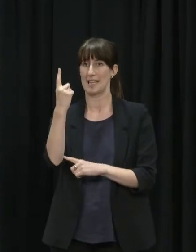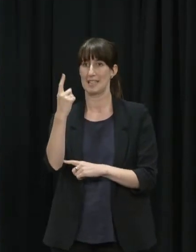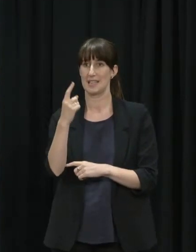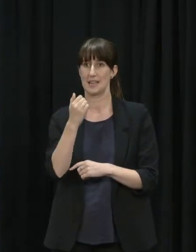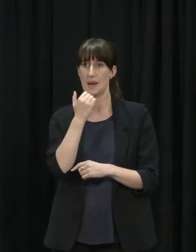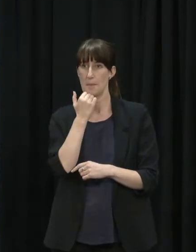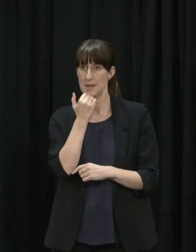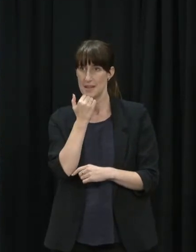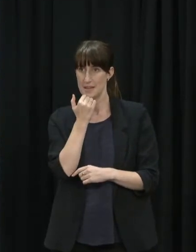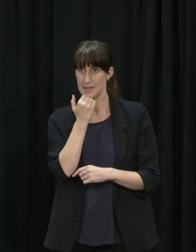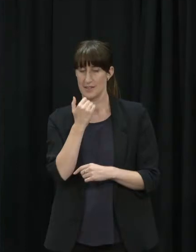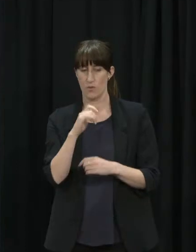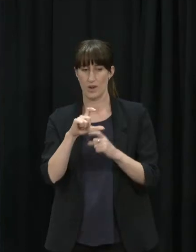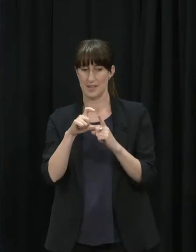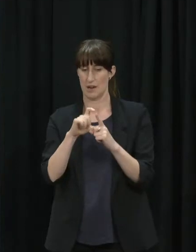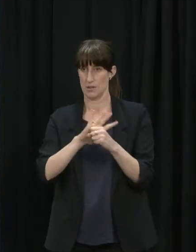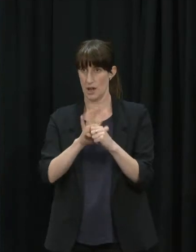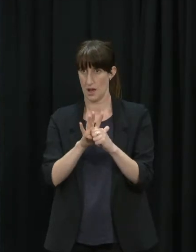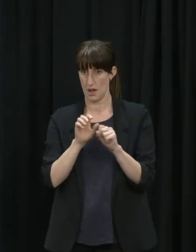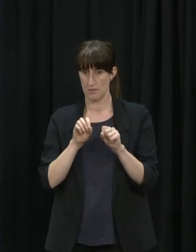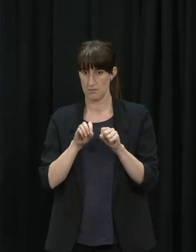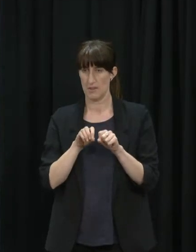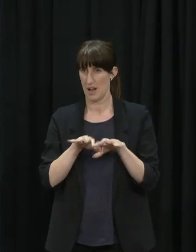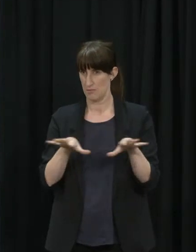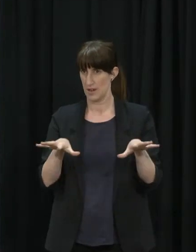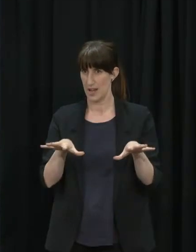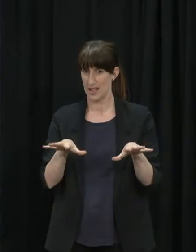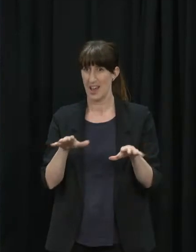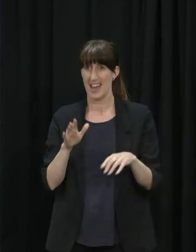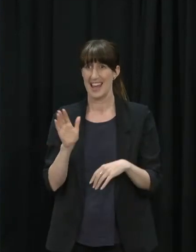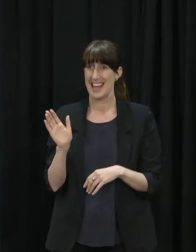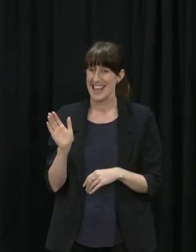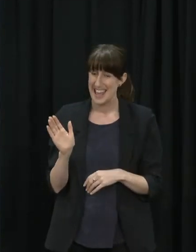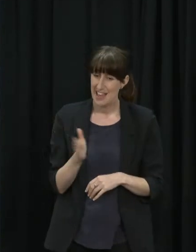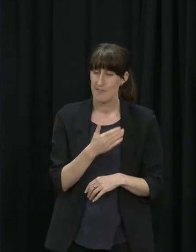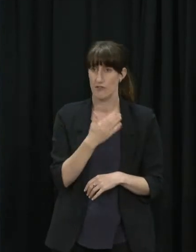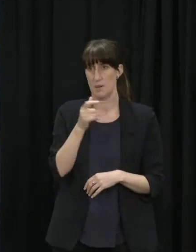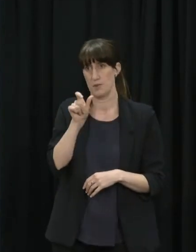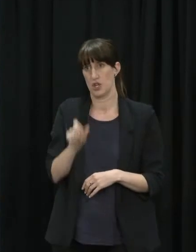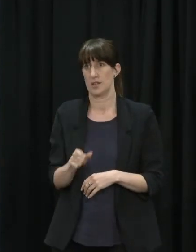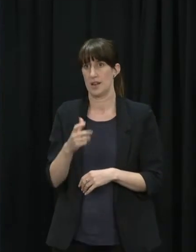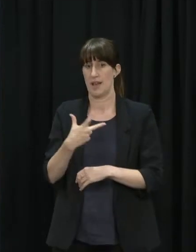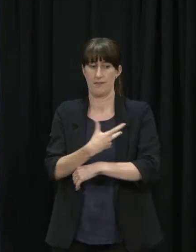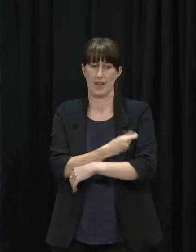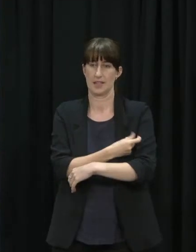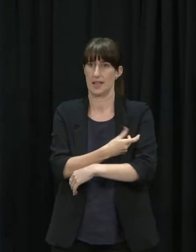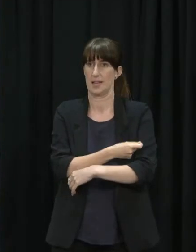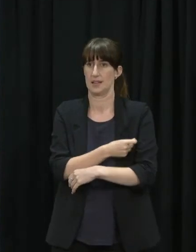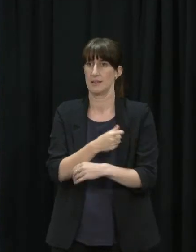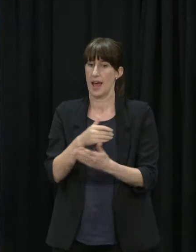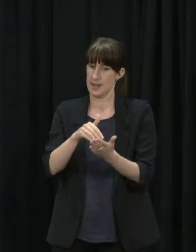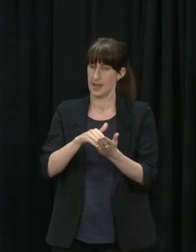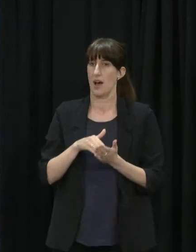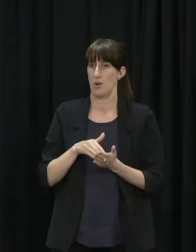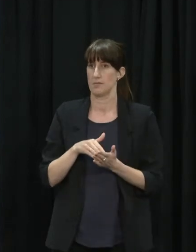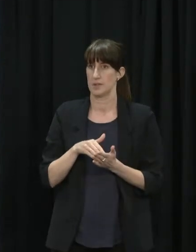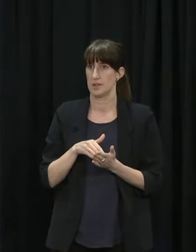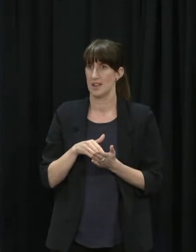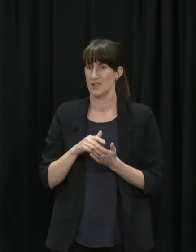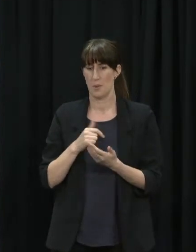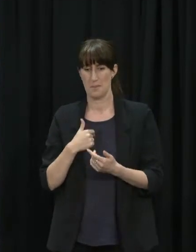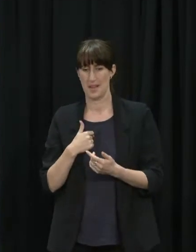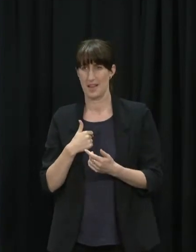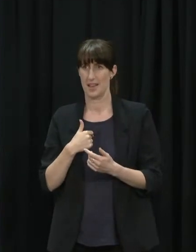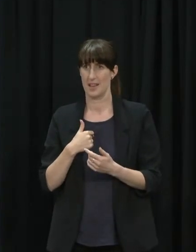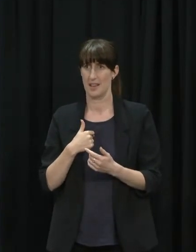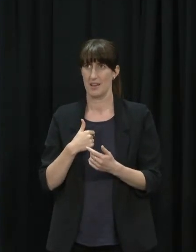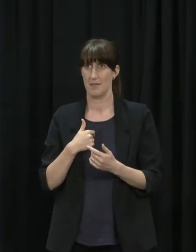engari tera pea ka maatau